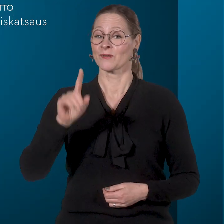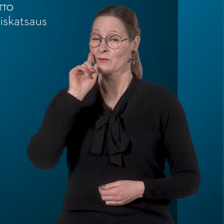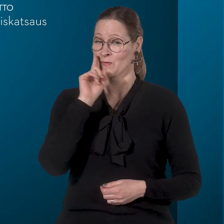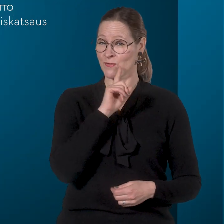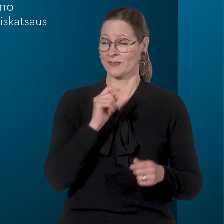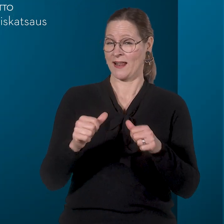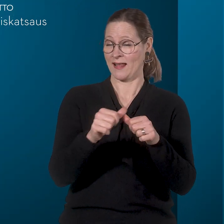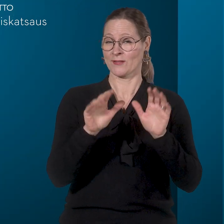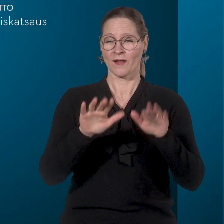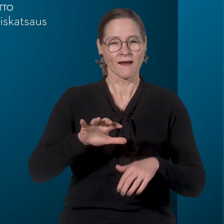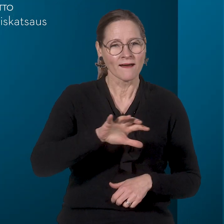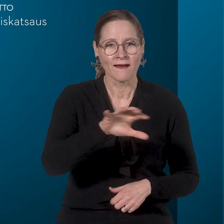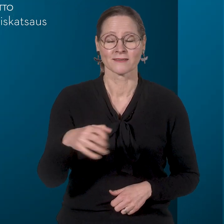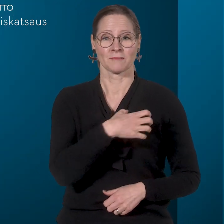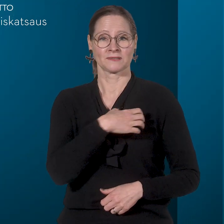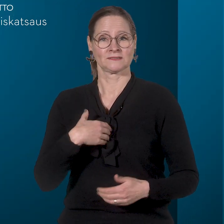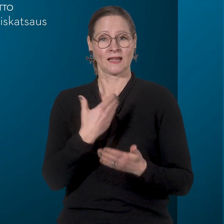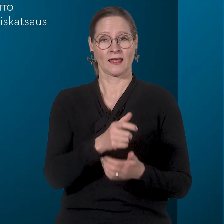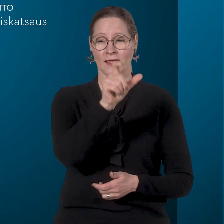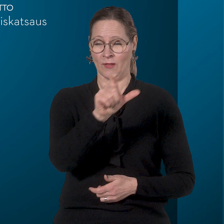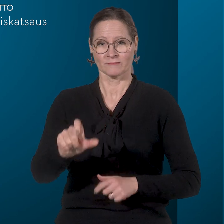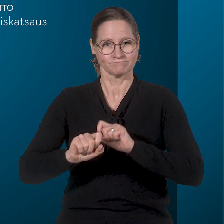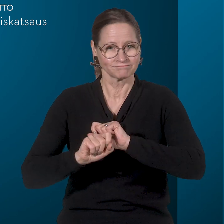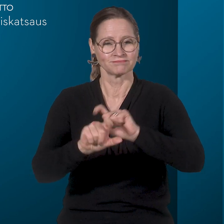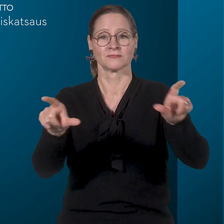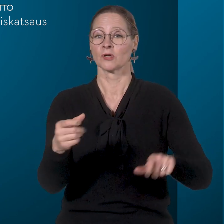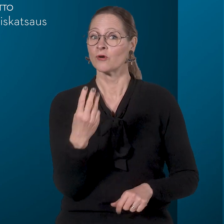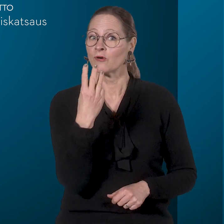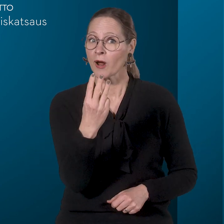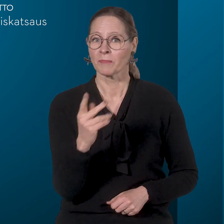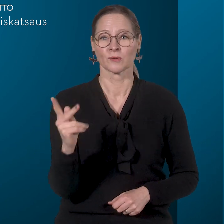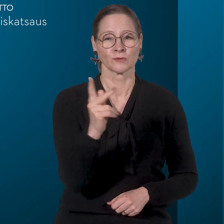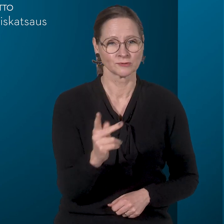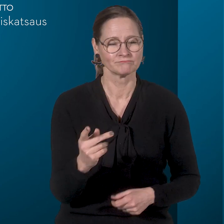Kuurojen Liitto lähetti kaikille presidenttiehdokkaille kolme kysymystä -